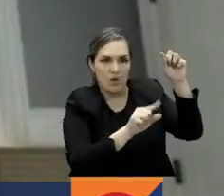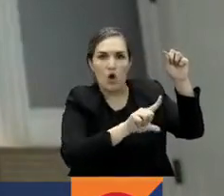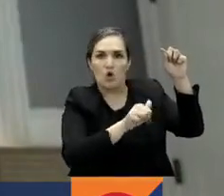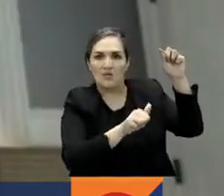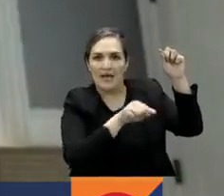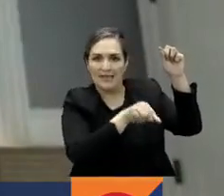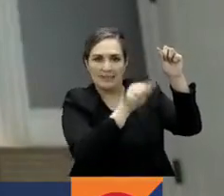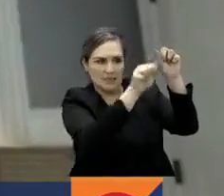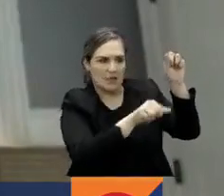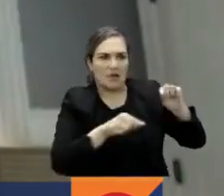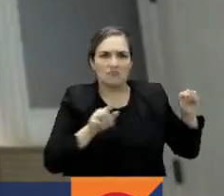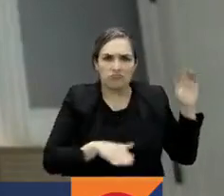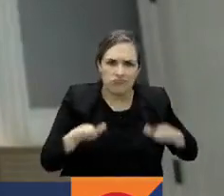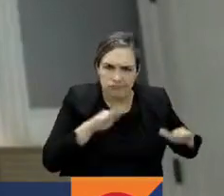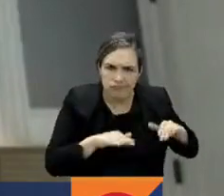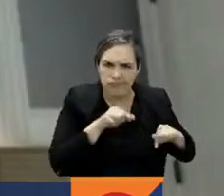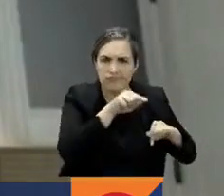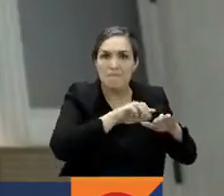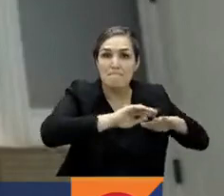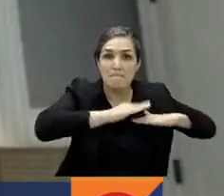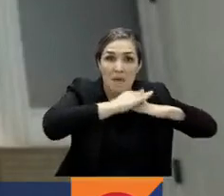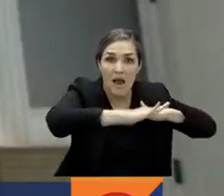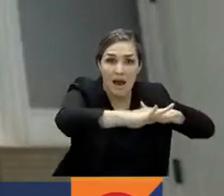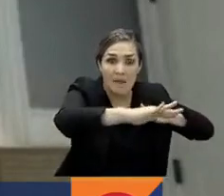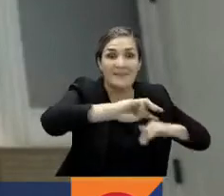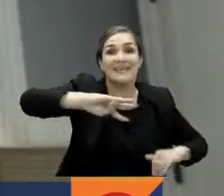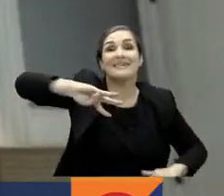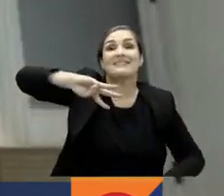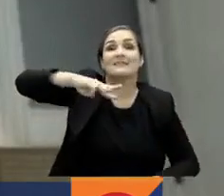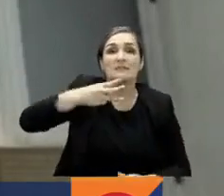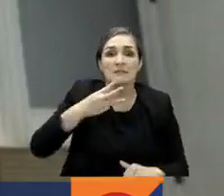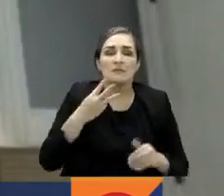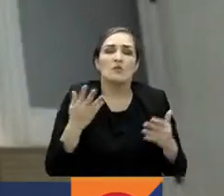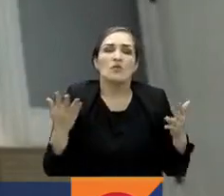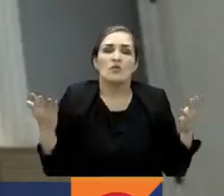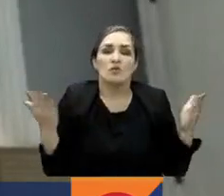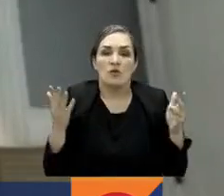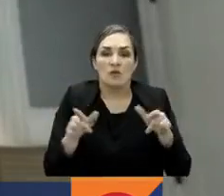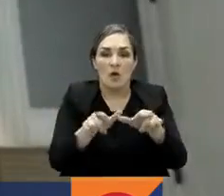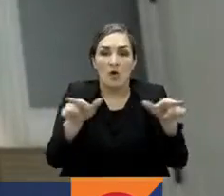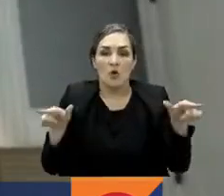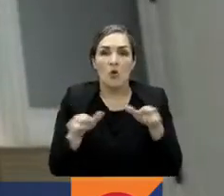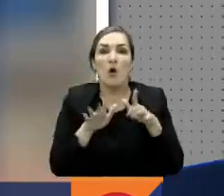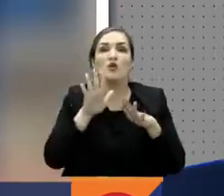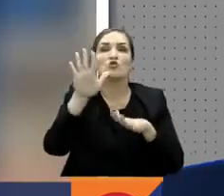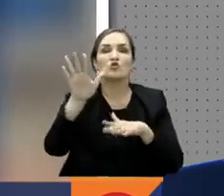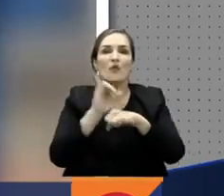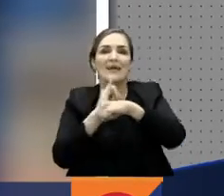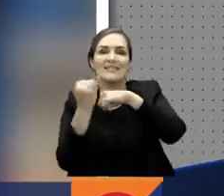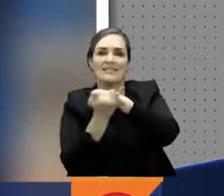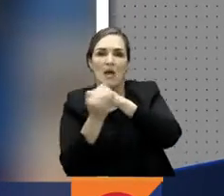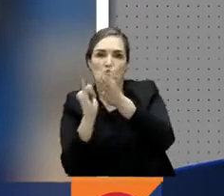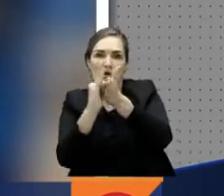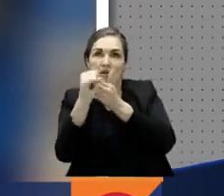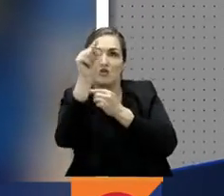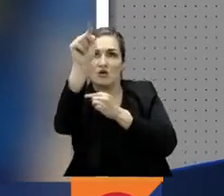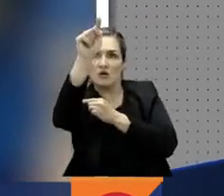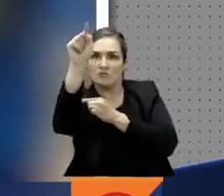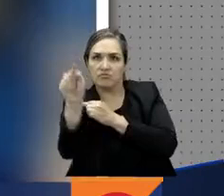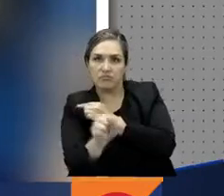CATALINA A LAS COSTAS DE